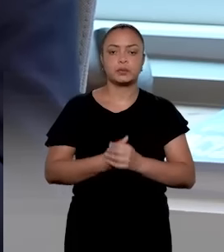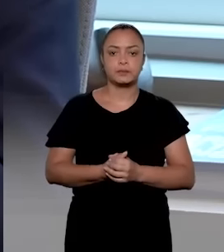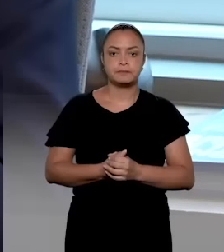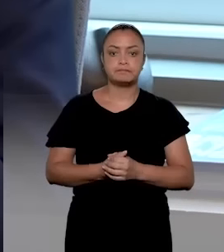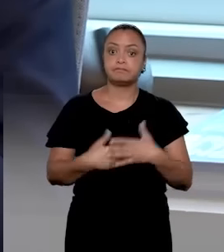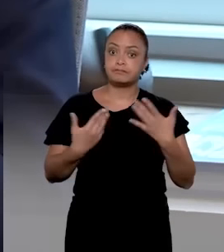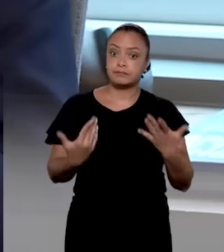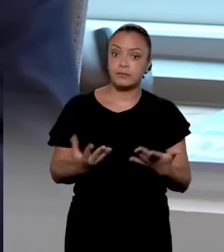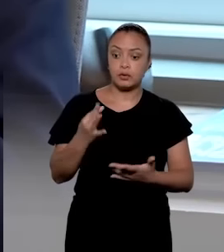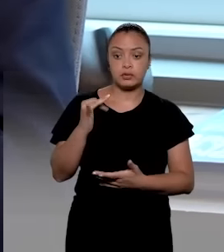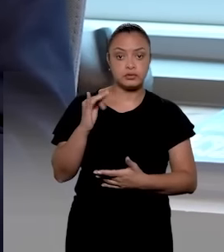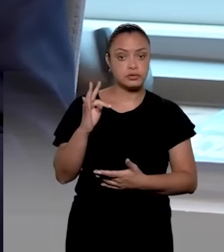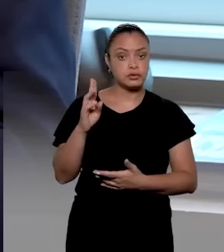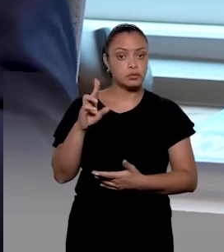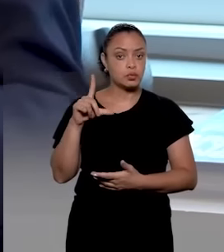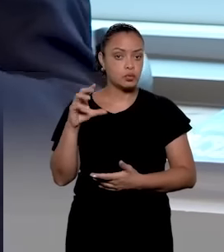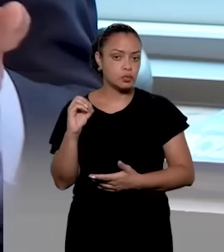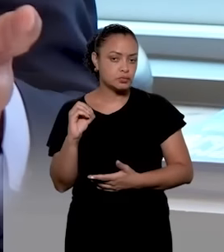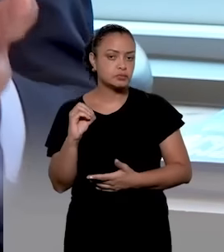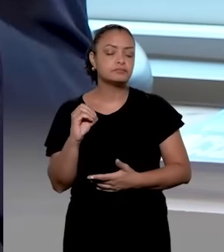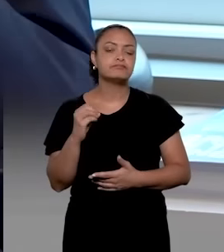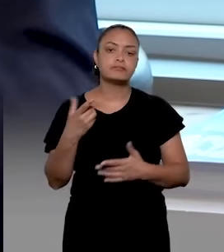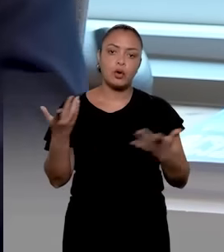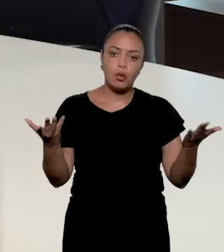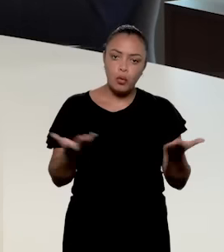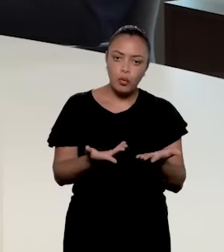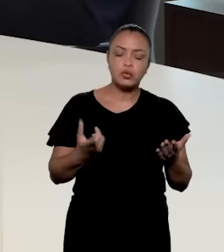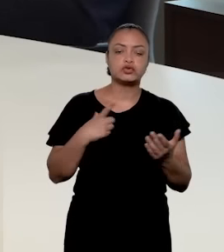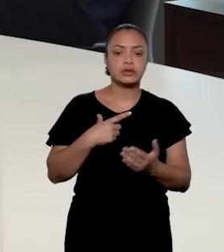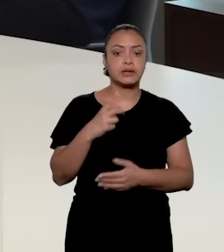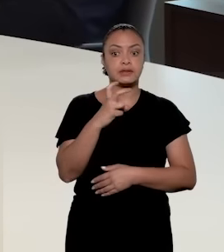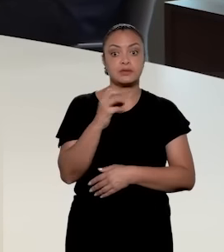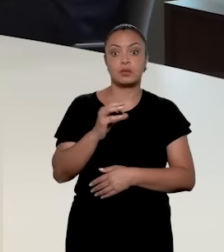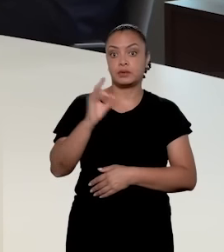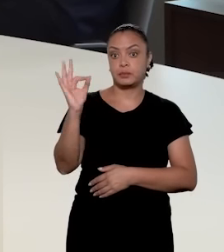Então, esses títulos entraram e hoje representam mais da metade do financiamento da agricultura brasileira já.